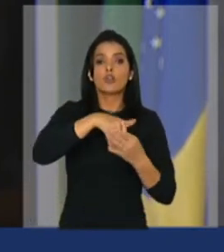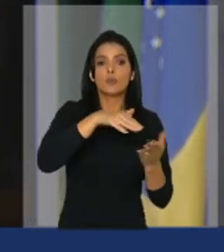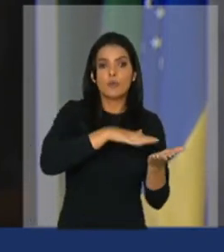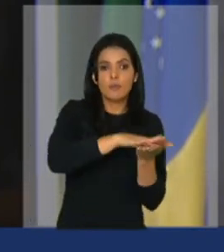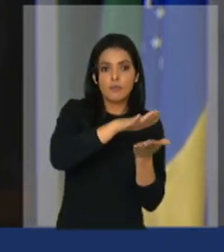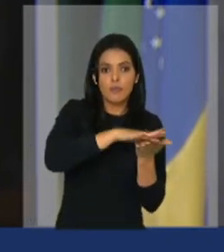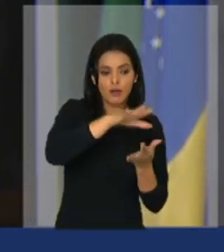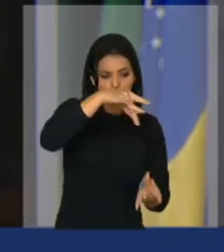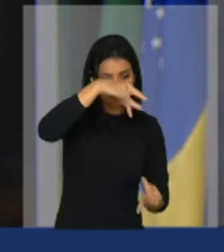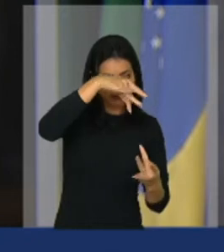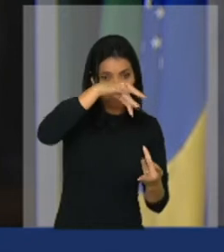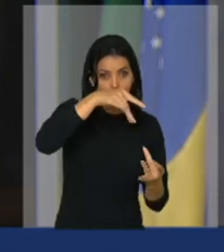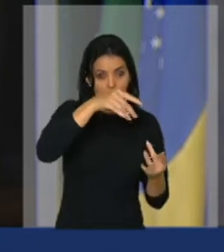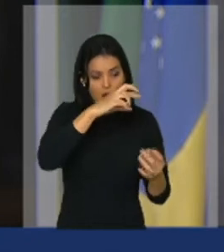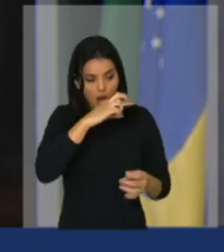VOTO IMPRESSO E AUDITAVEL DE AUTORIA DA MINHA COLEGA DE